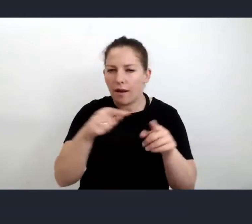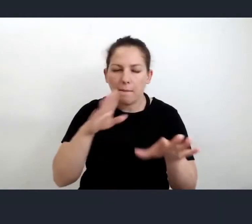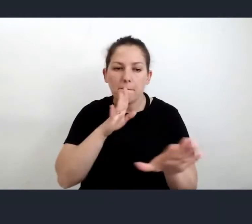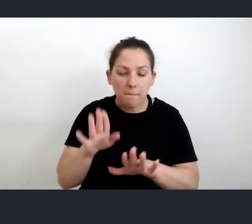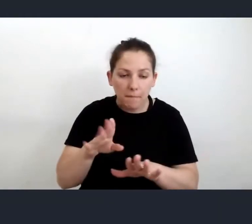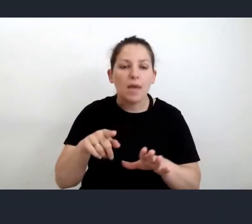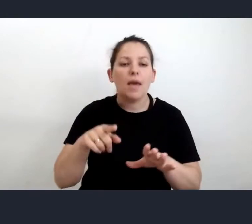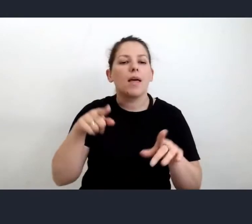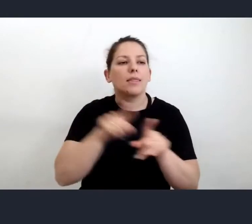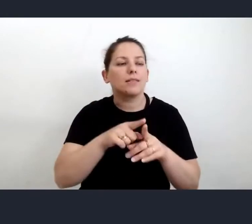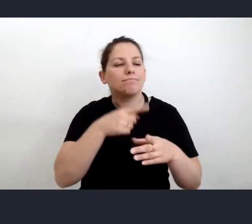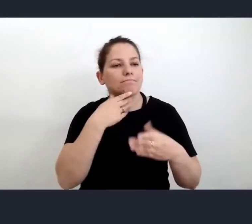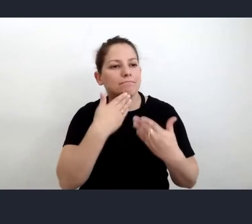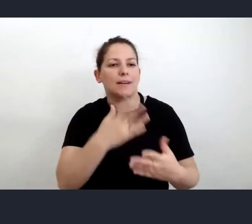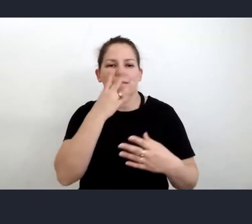jak i w ujęciu terytorialnym.